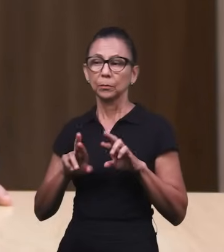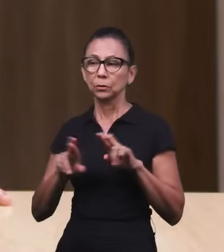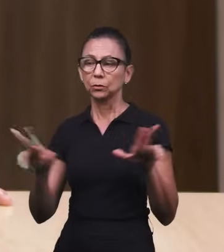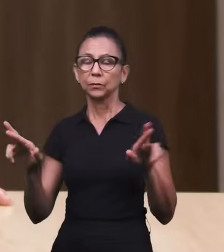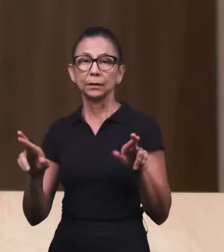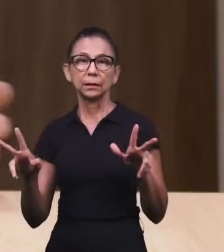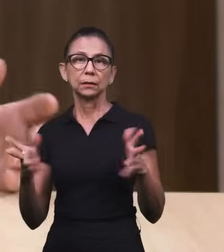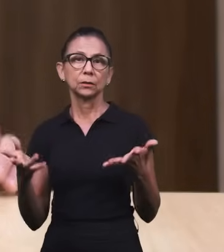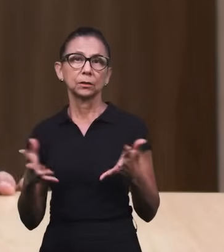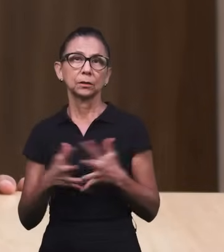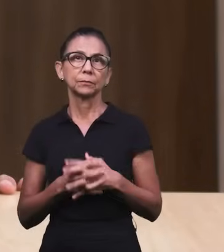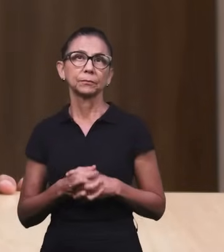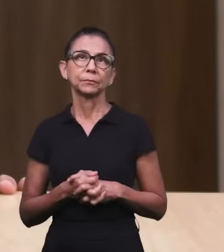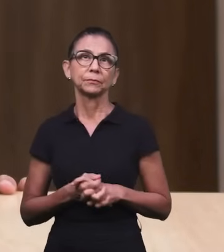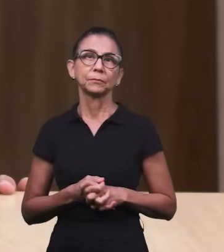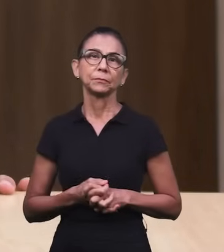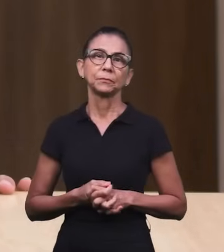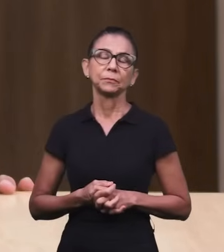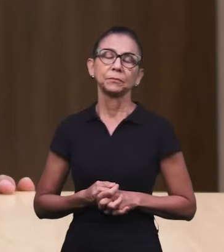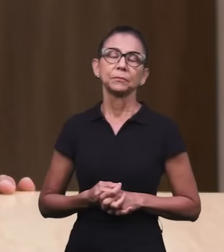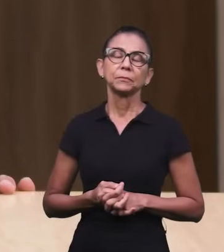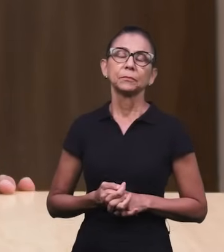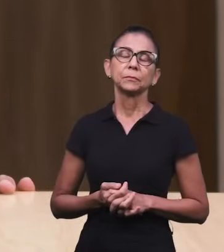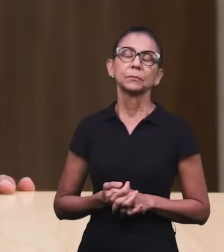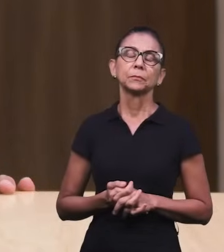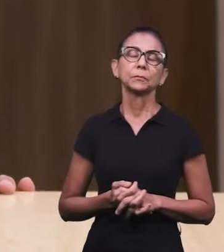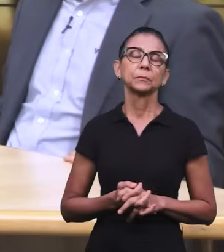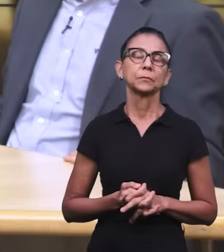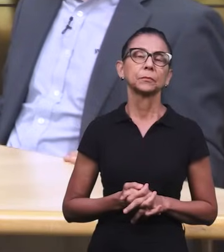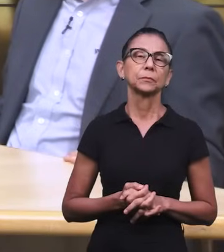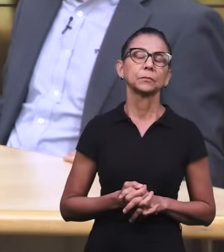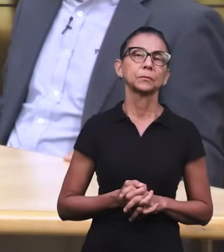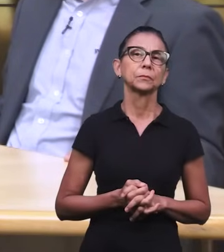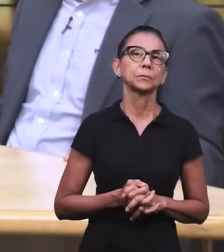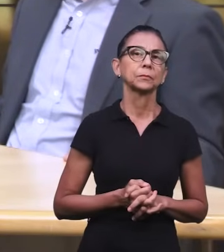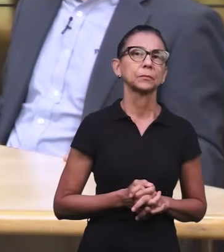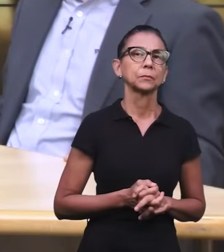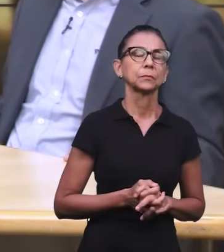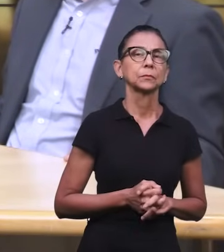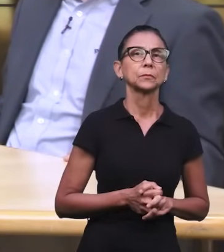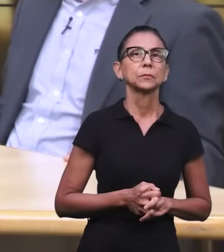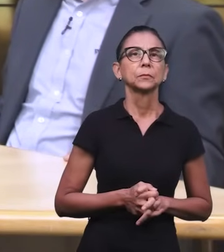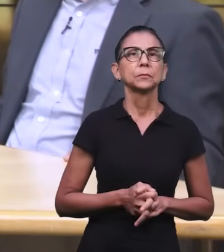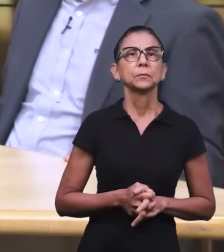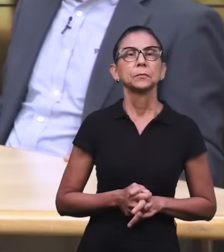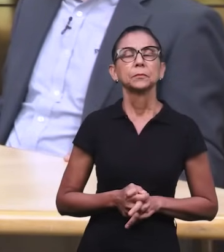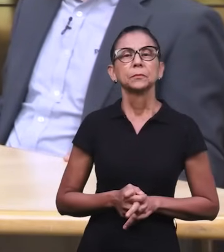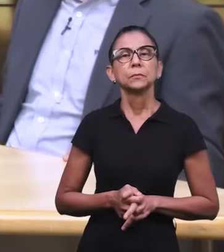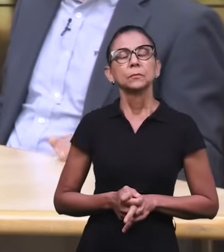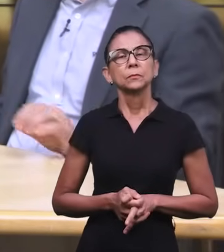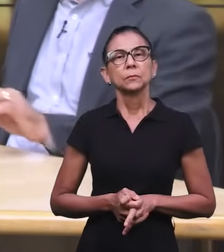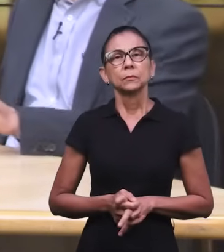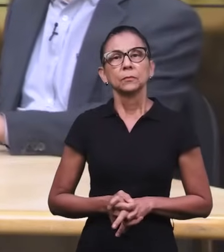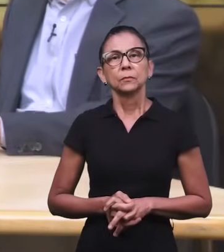da família e essa essa é interessante que eu pelo menos eu na minha experiência de igreja